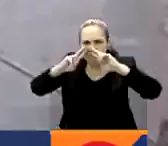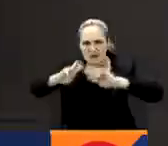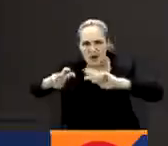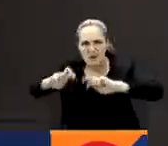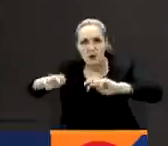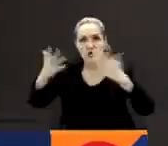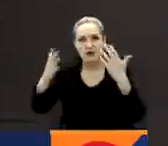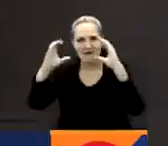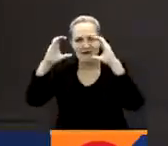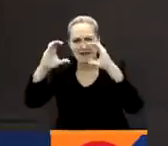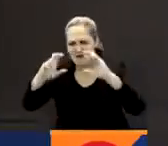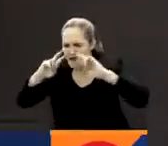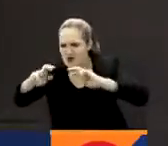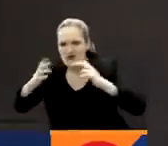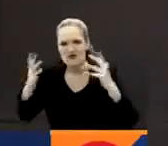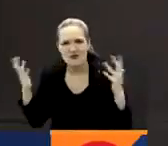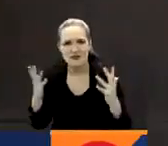SEGURIDAD VAMOS A LLEGAR A éL PARA LLEVARLE LA JUSTICIA